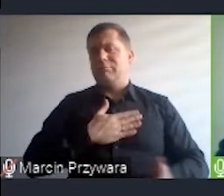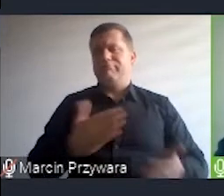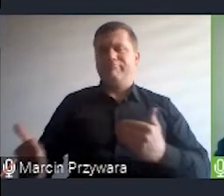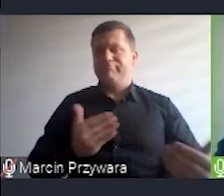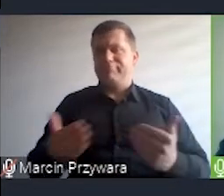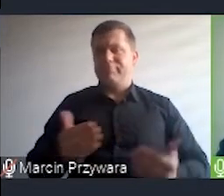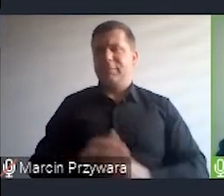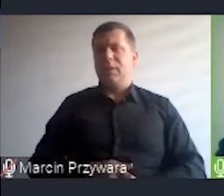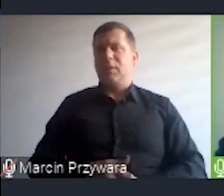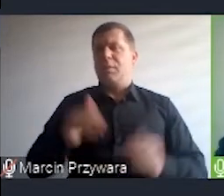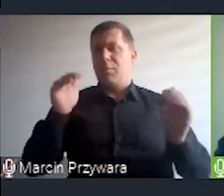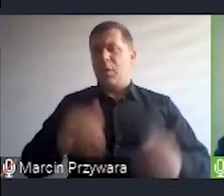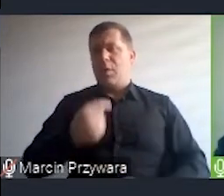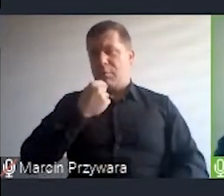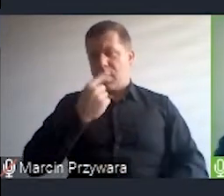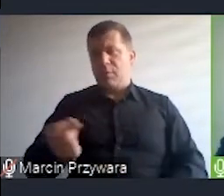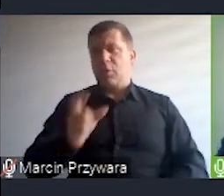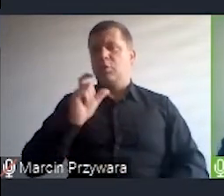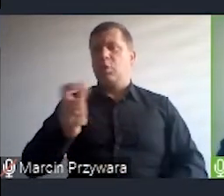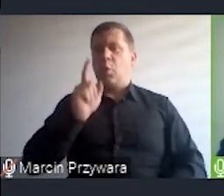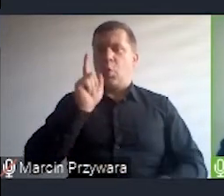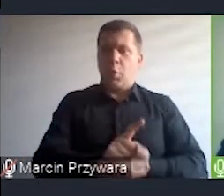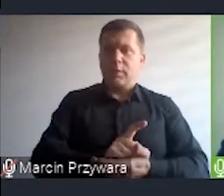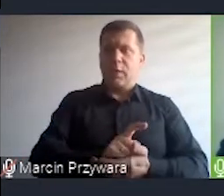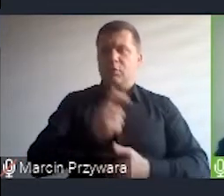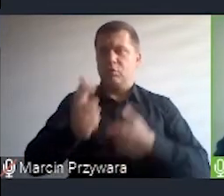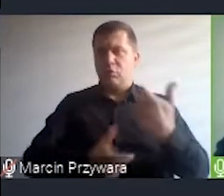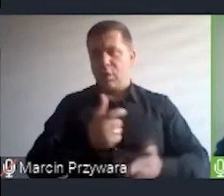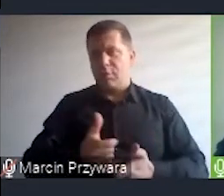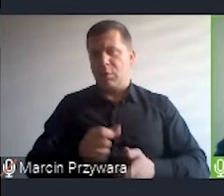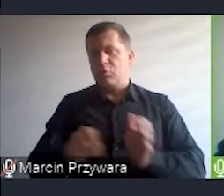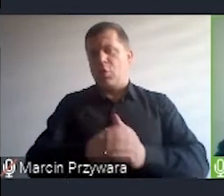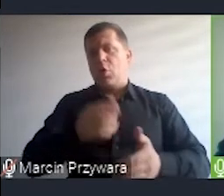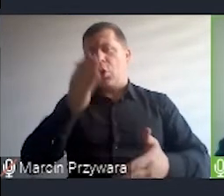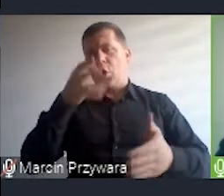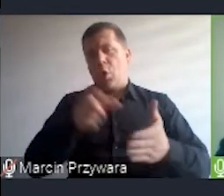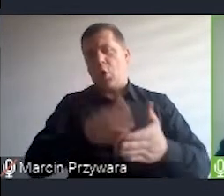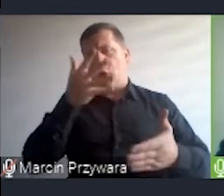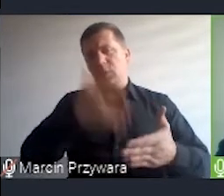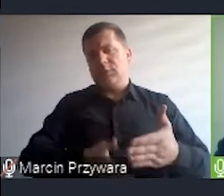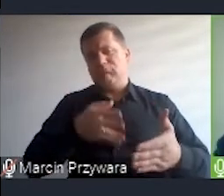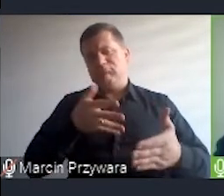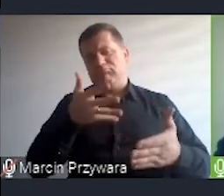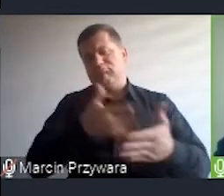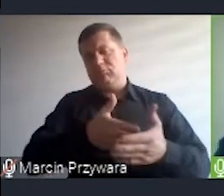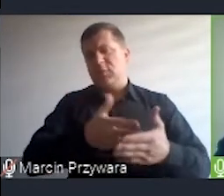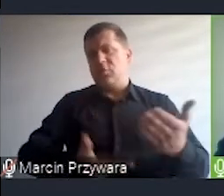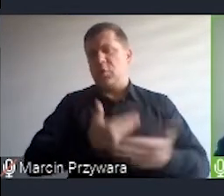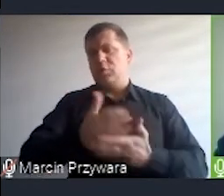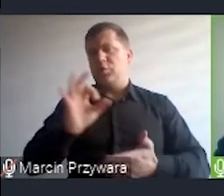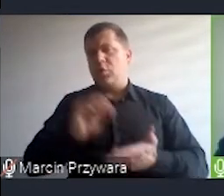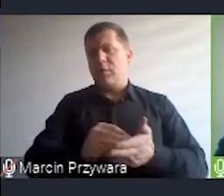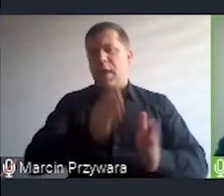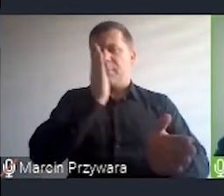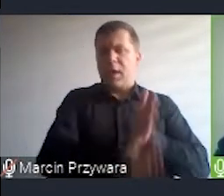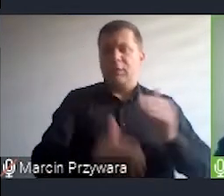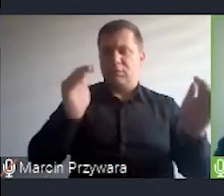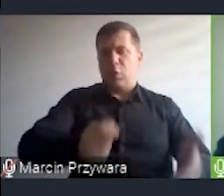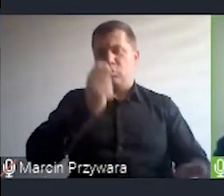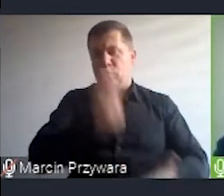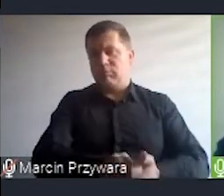Mógłbym powiedzieć Państwu co wam się uda przeforsować na ocenie wniosku o dofinansowanie jako bezpośredni, to możecie kupić.